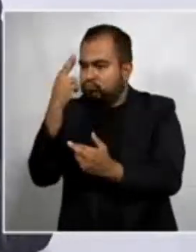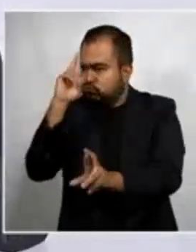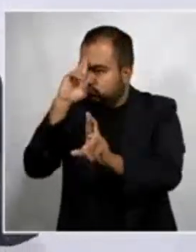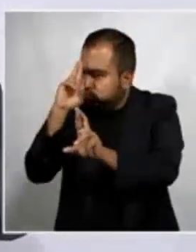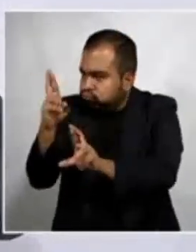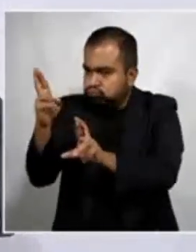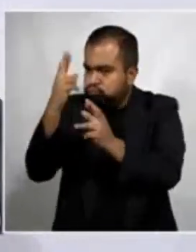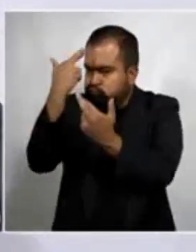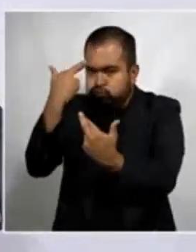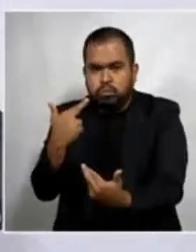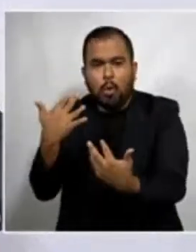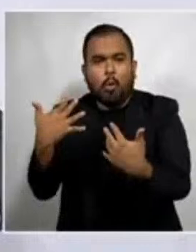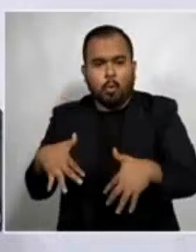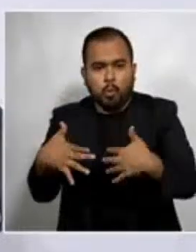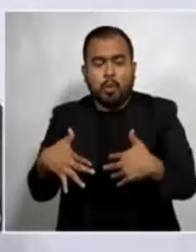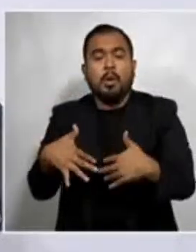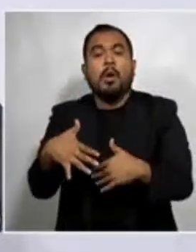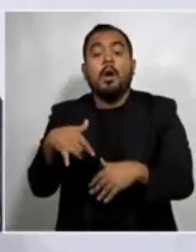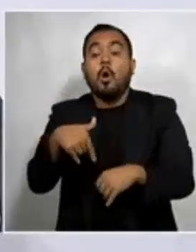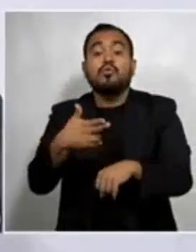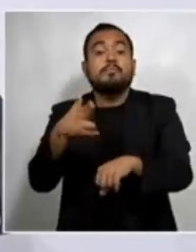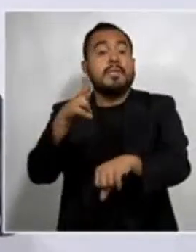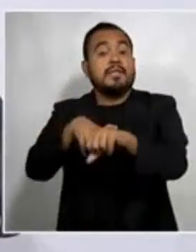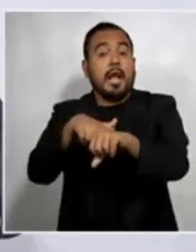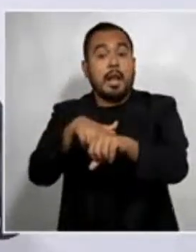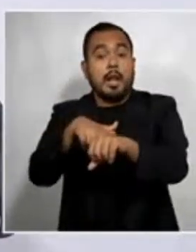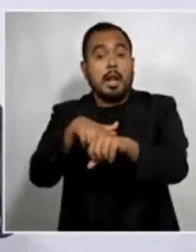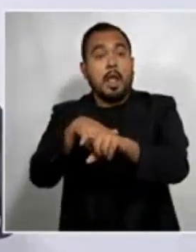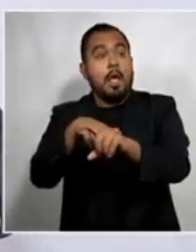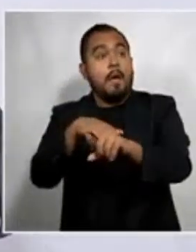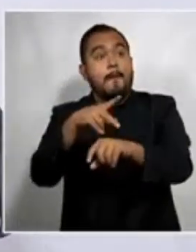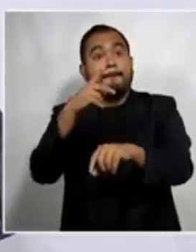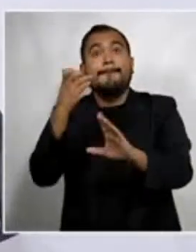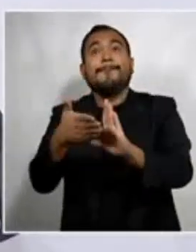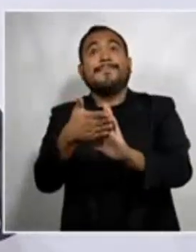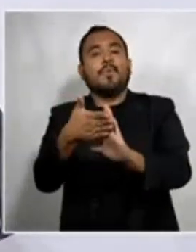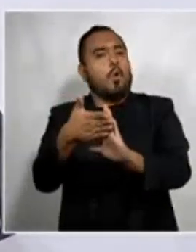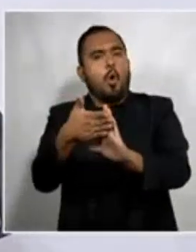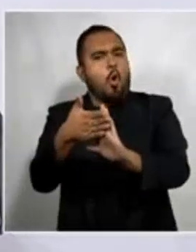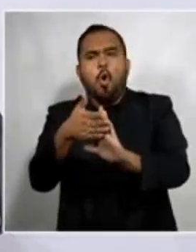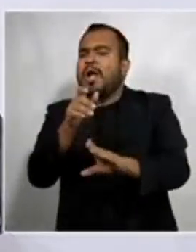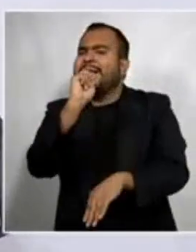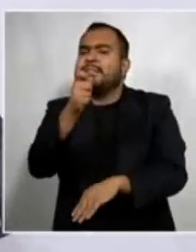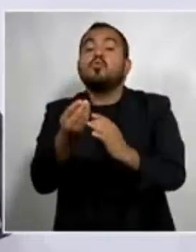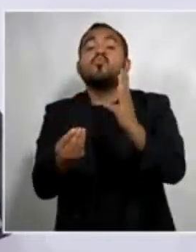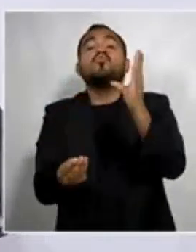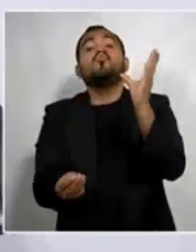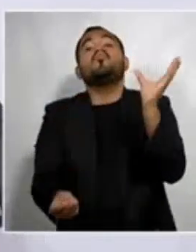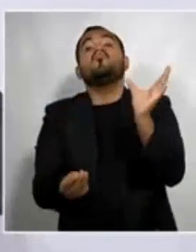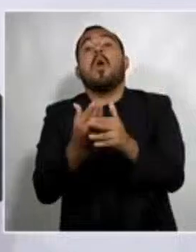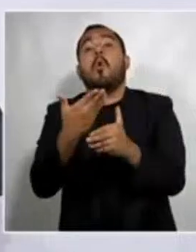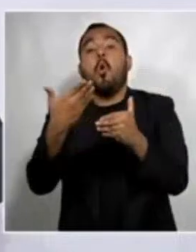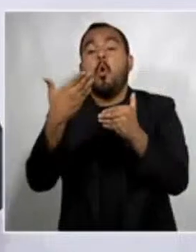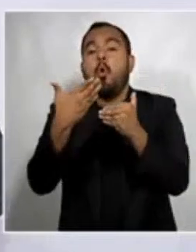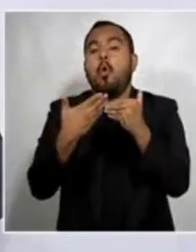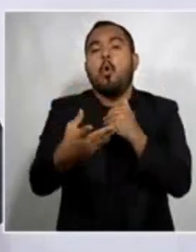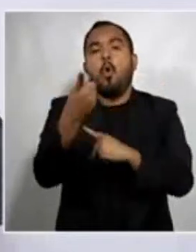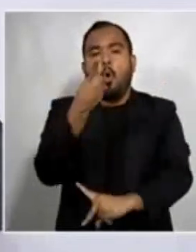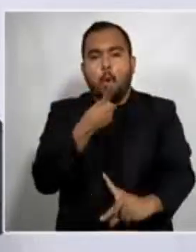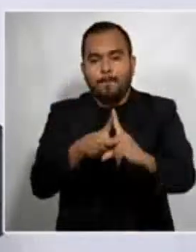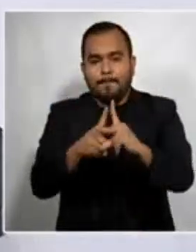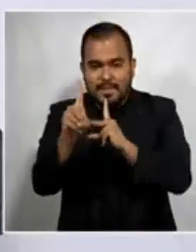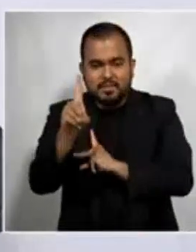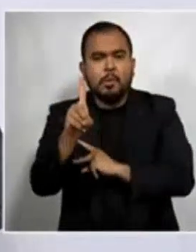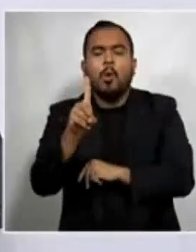desde luego, no es un fin, es un nuevo comienzo, un comienzo que se inscribe en la memoria de